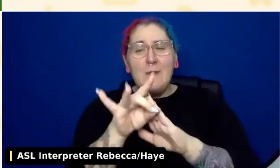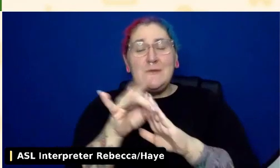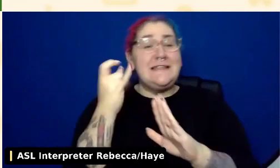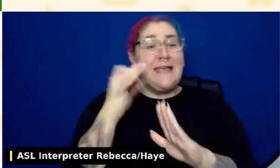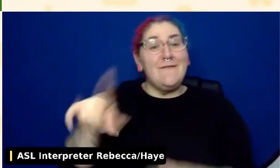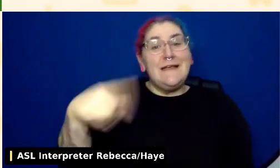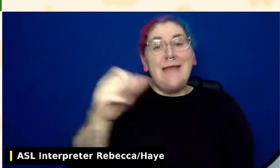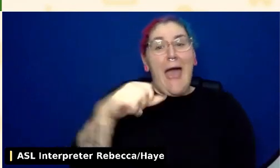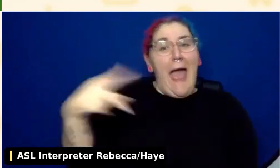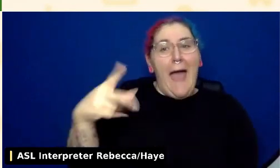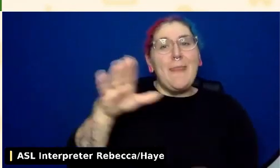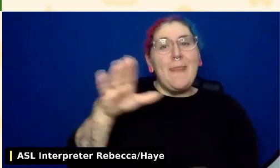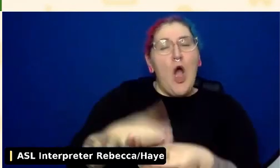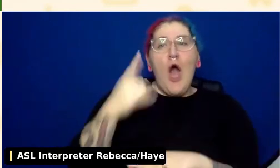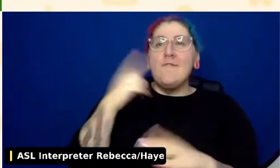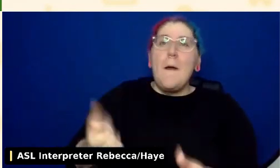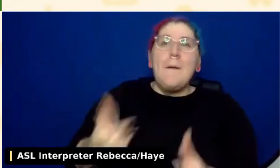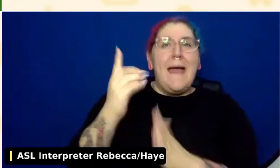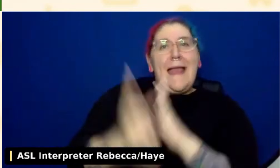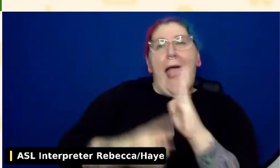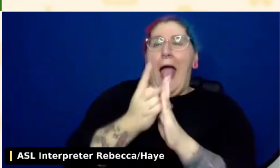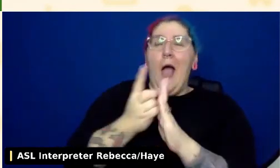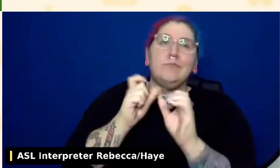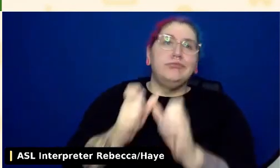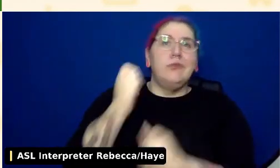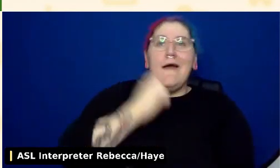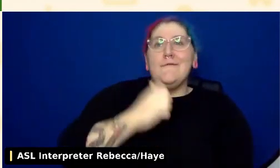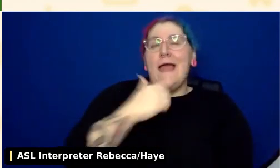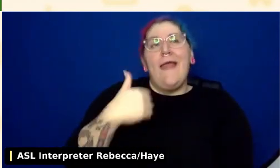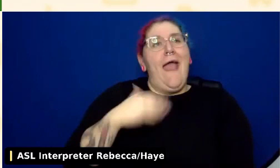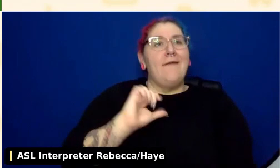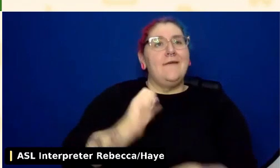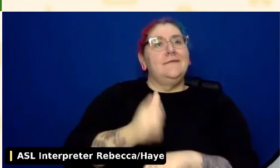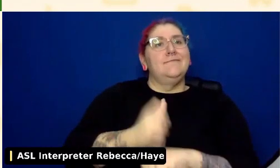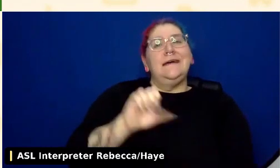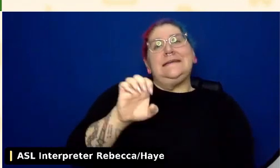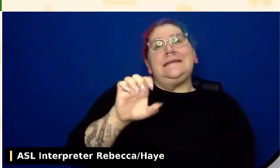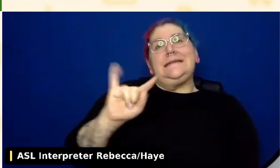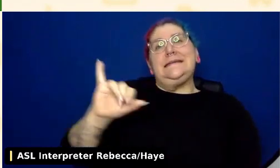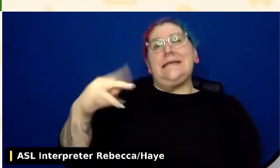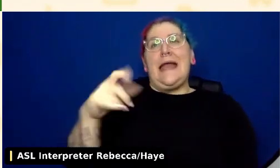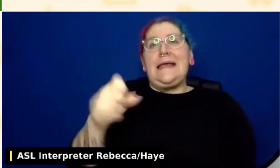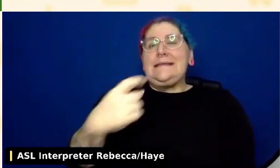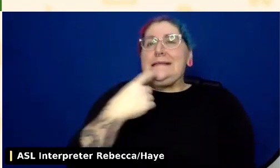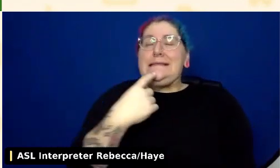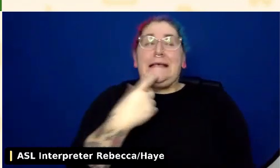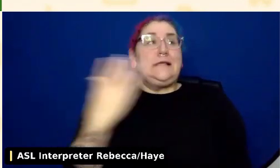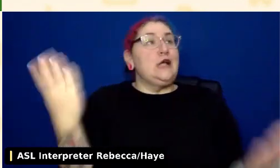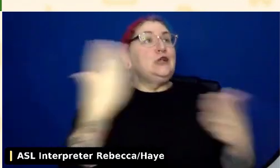tienen una página de configuración: activa el modo oscuro, activa las animaciones, minimiza esto, haz aquello. Genial.